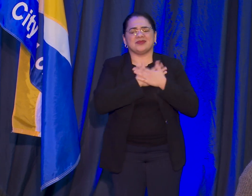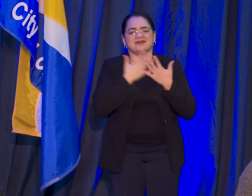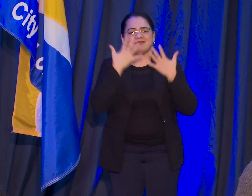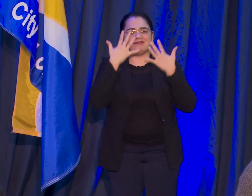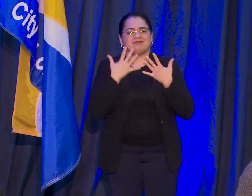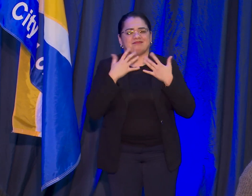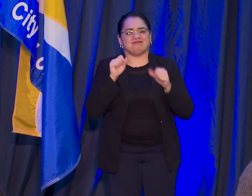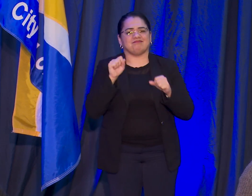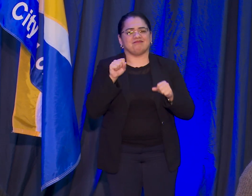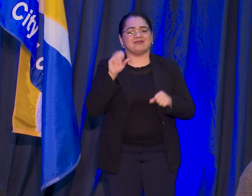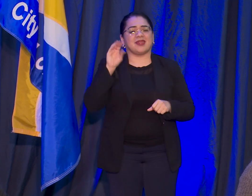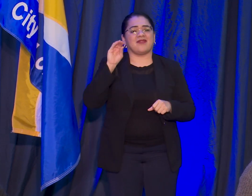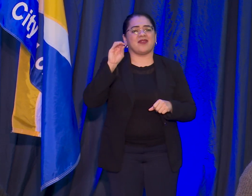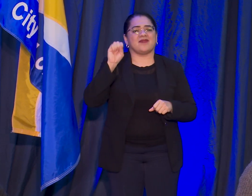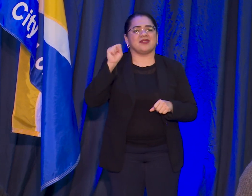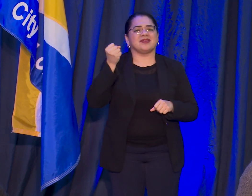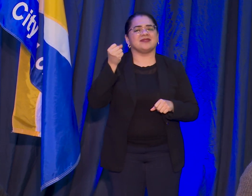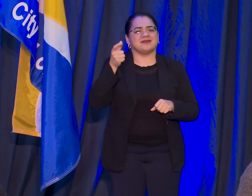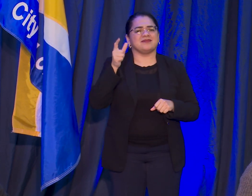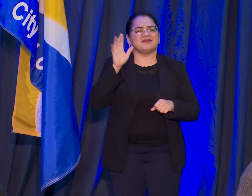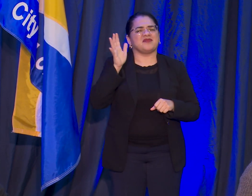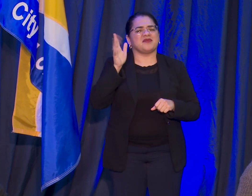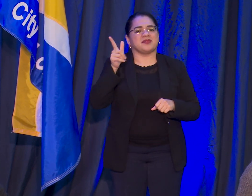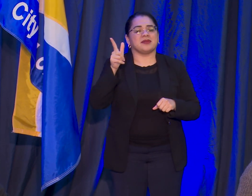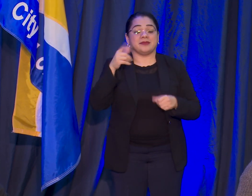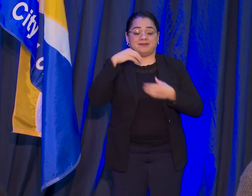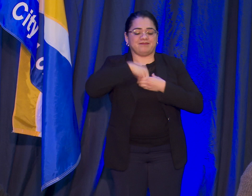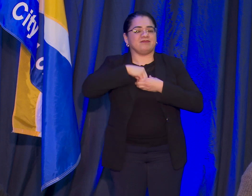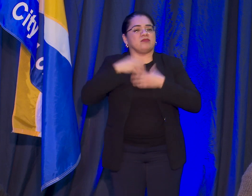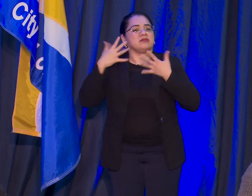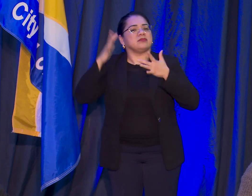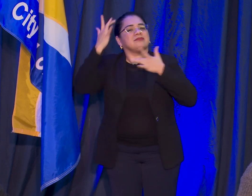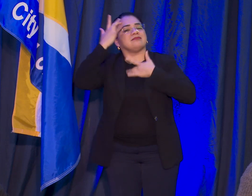cuenta a nose cone problemas de salud pre-existent a's lost ros pensamientos